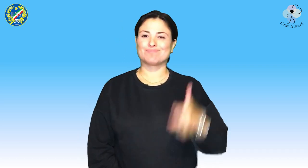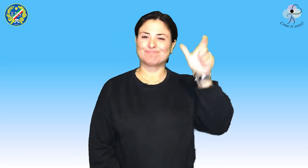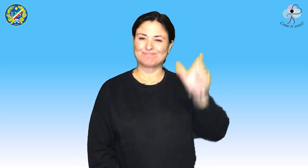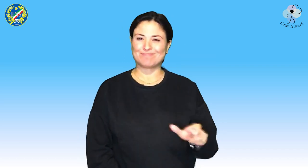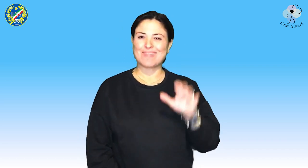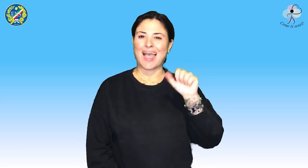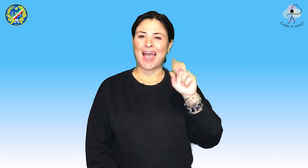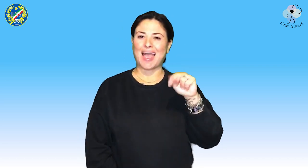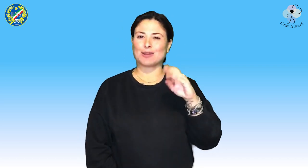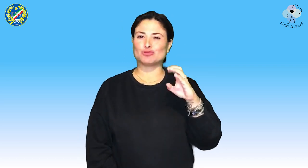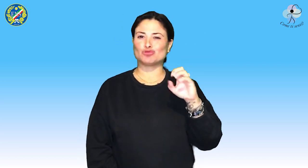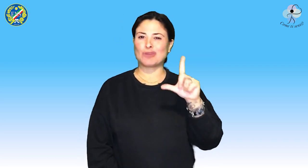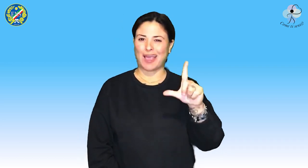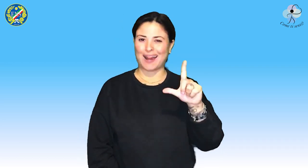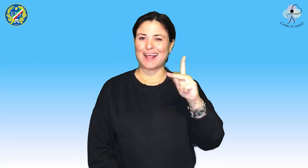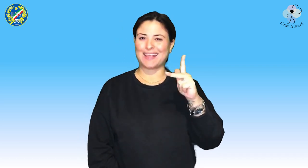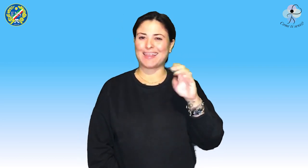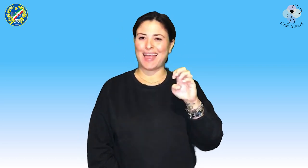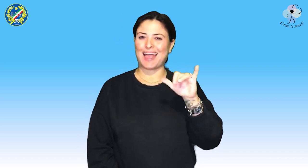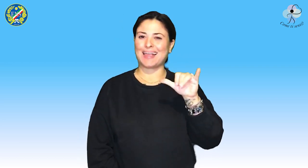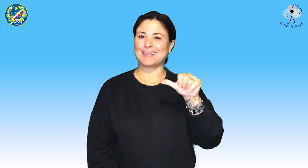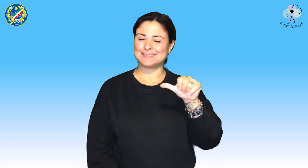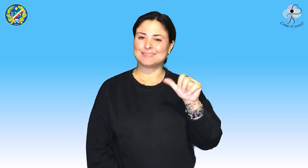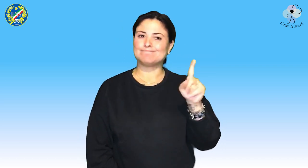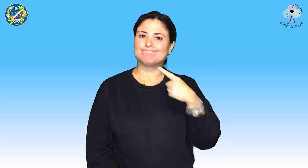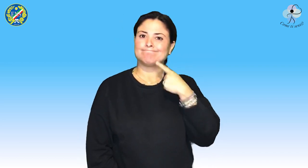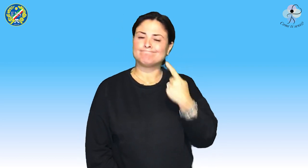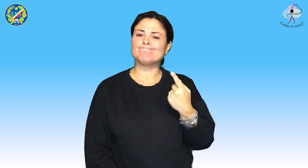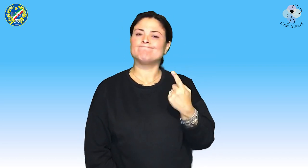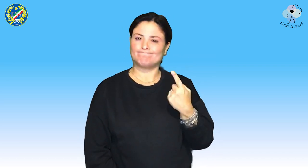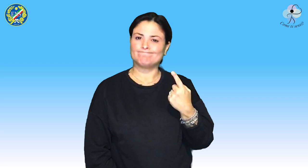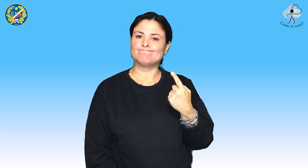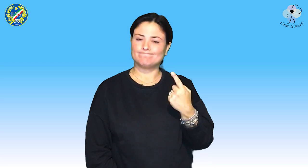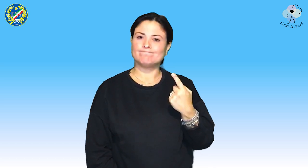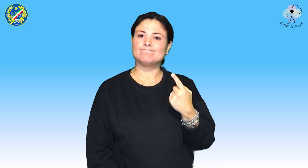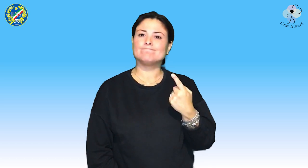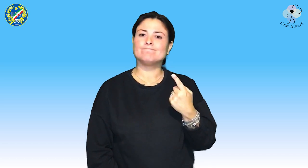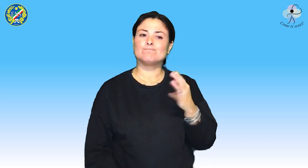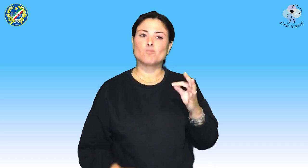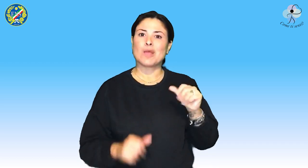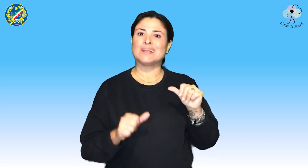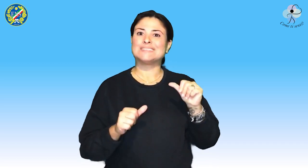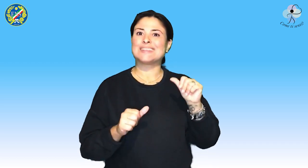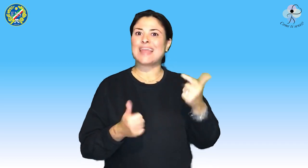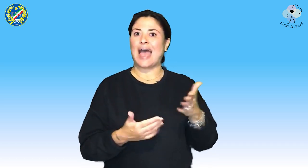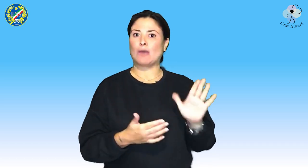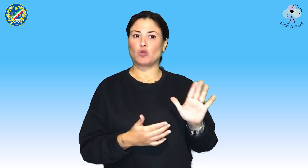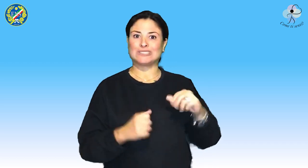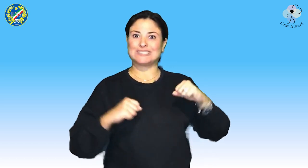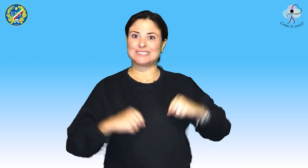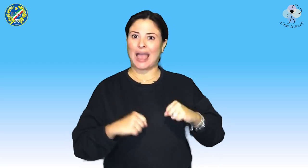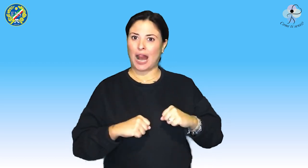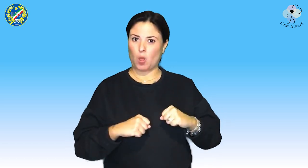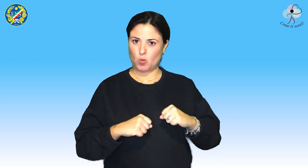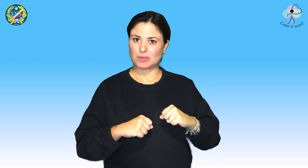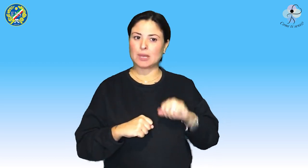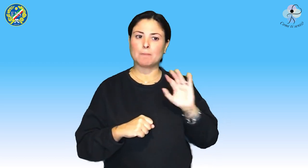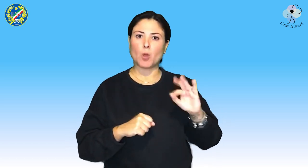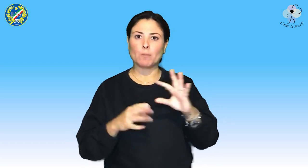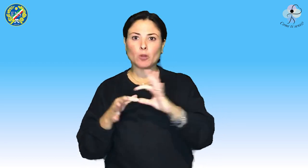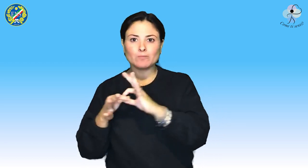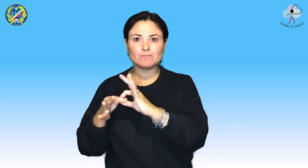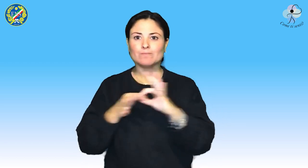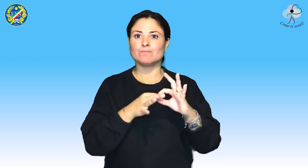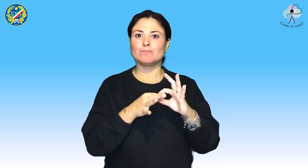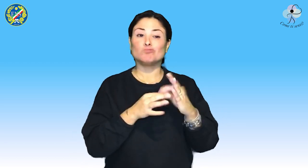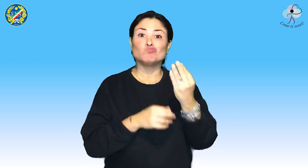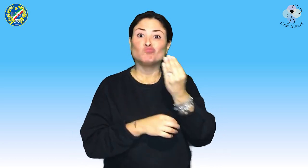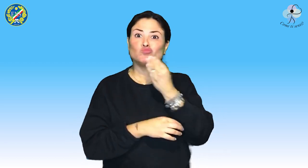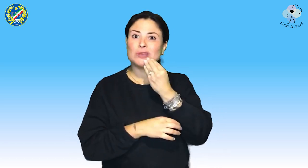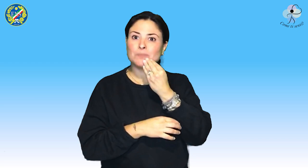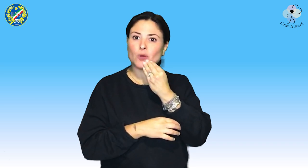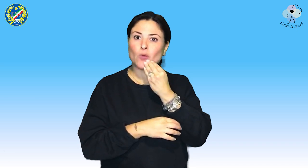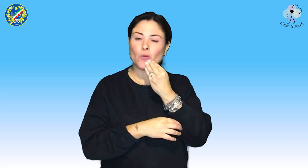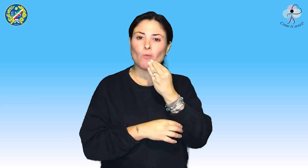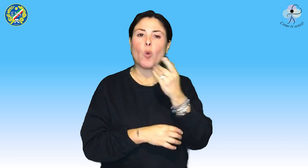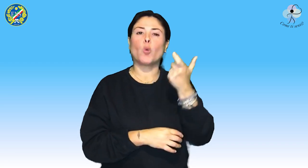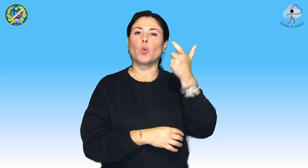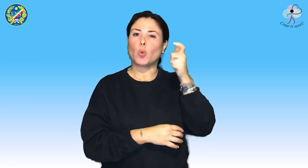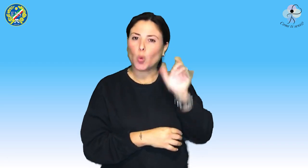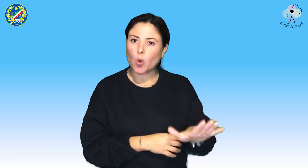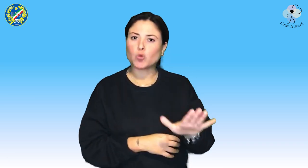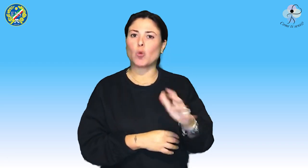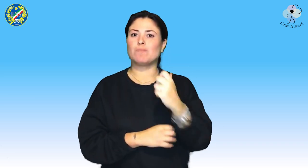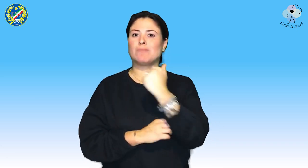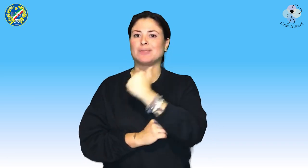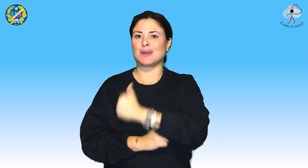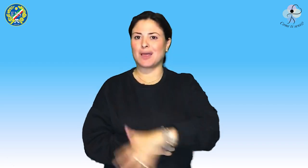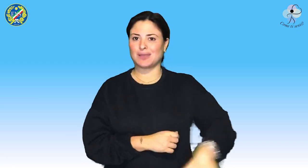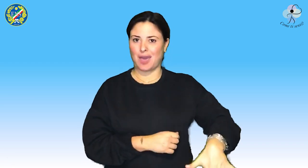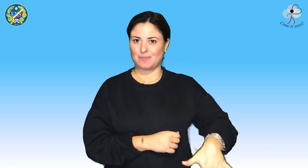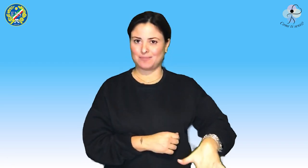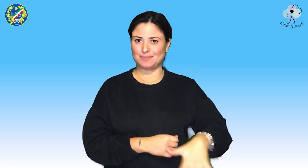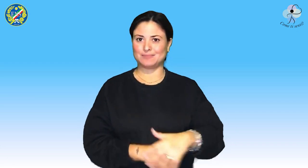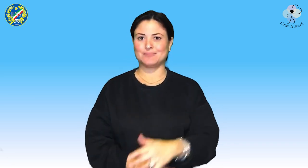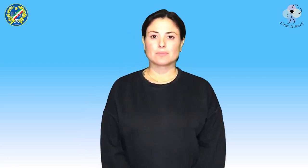Ancel Keys attribuì questo stato di salute al cibo della cultura mediterranea.